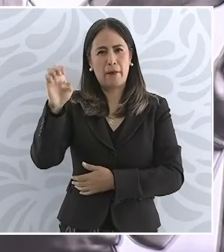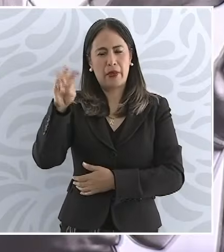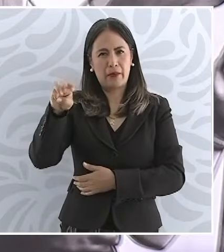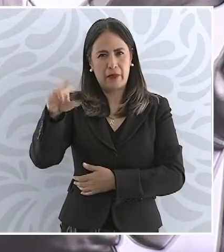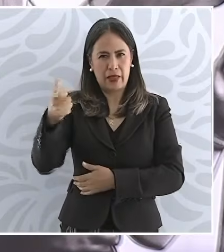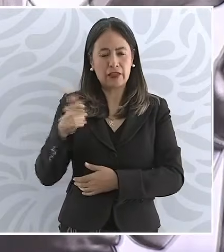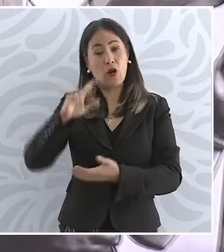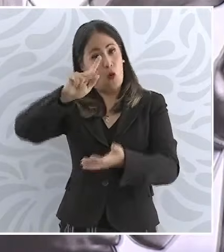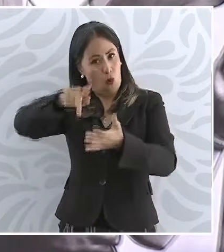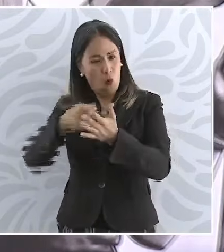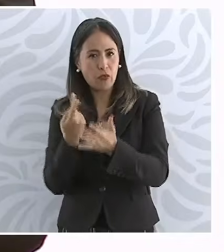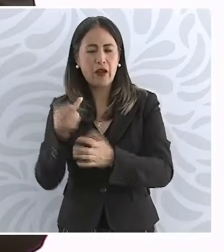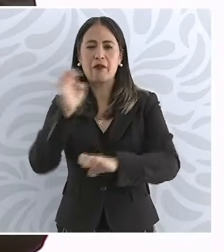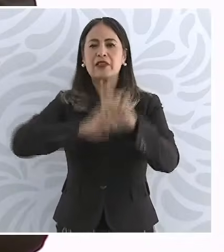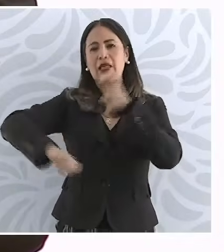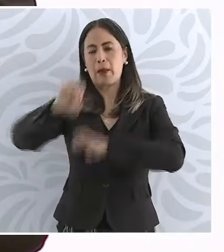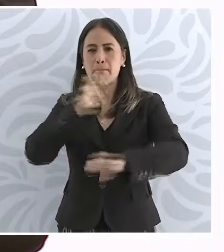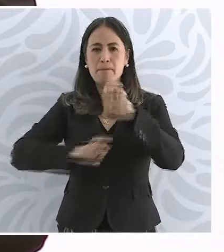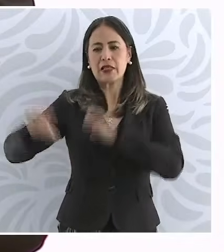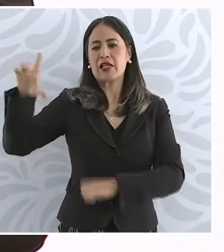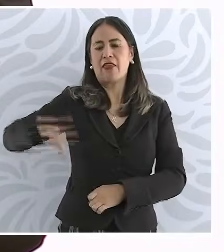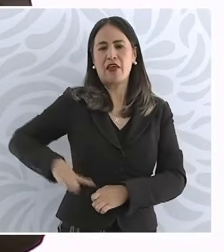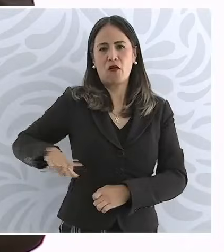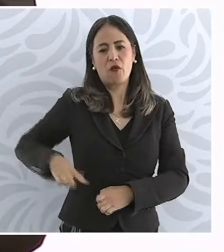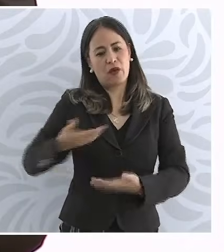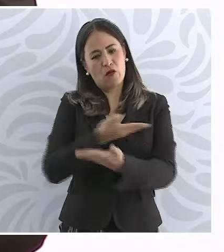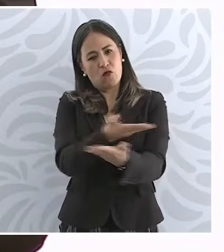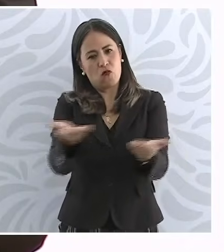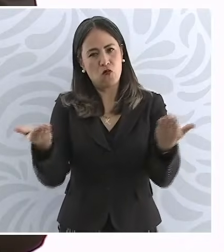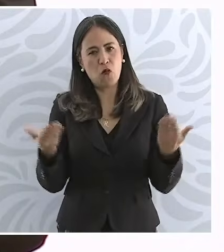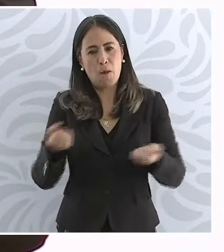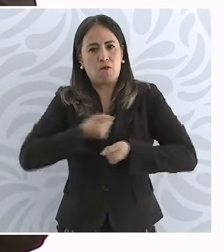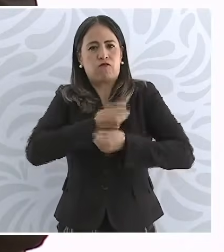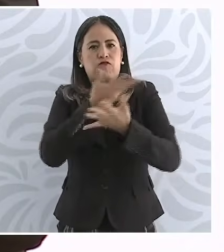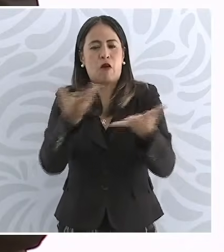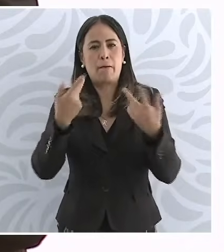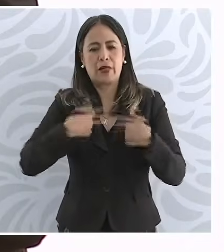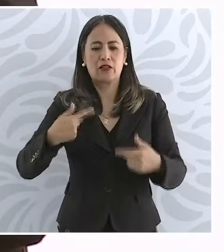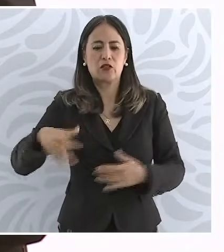como una empresa pública al servicio exclusivo de la nación y del bienestar de las familias